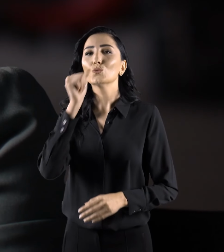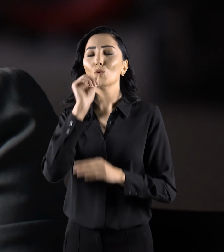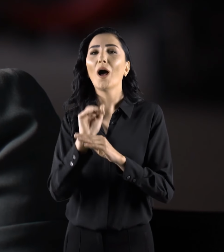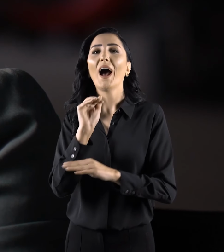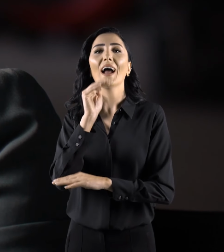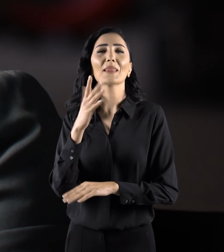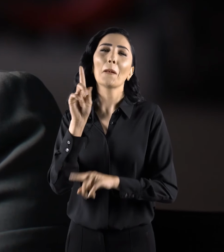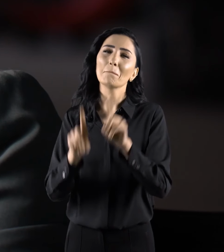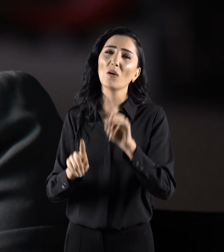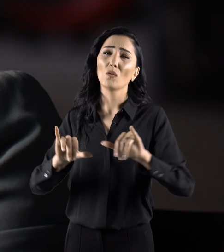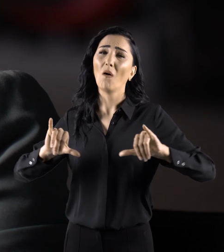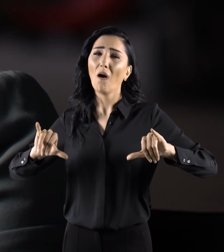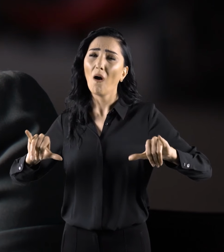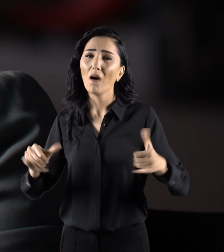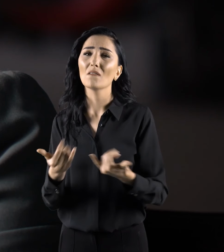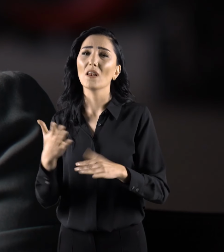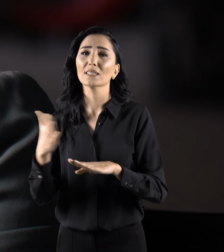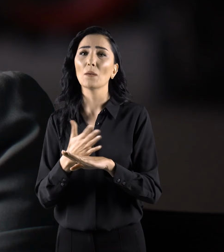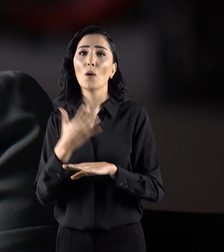Su hayattır. Bazen de felaketlere neden olur.